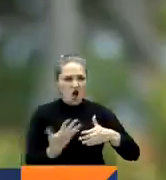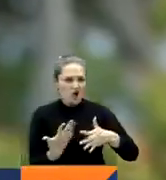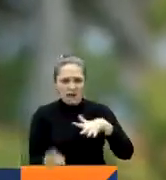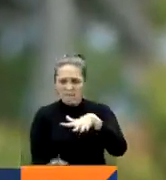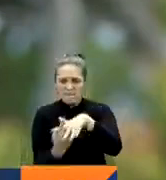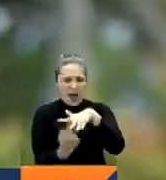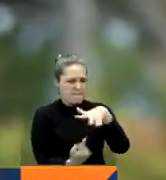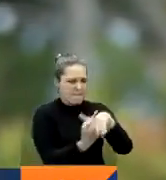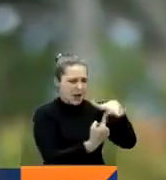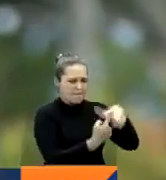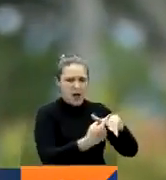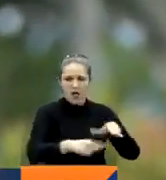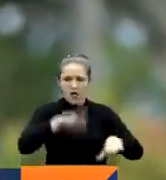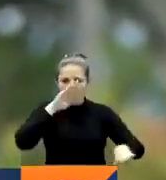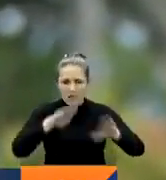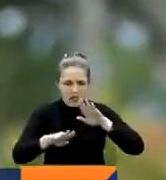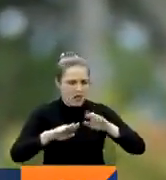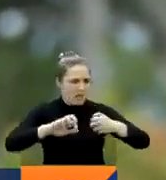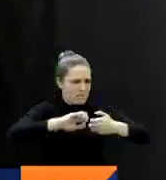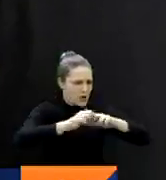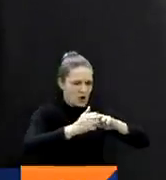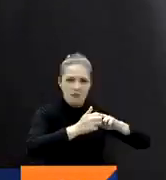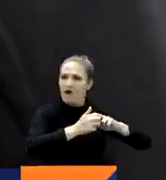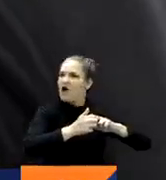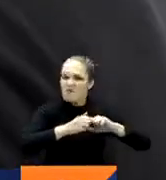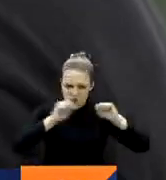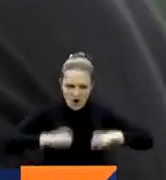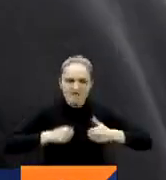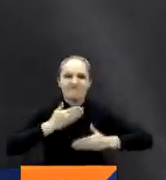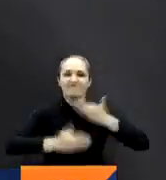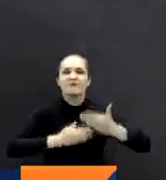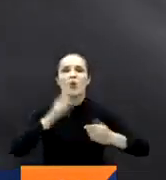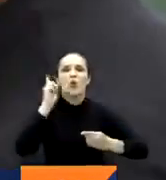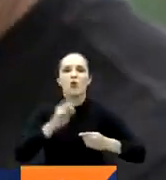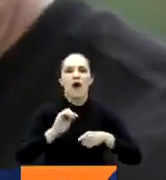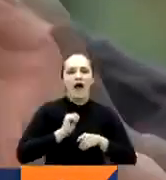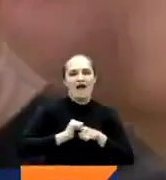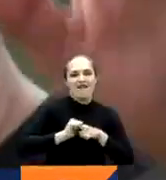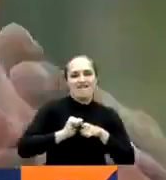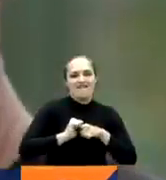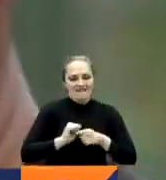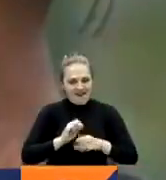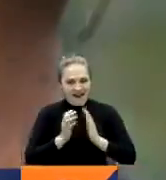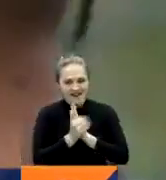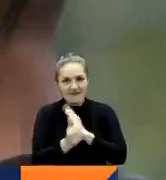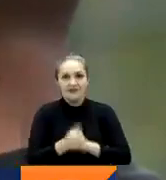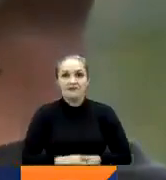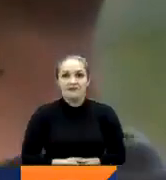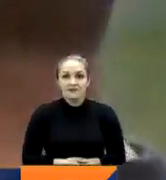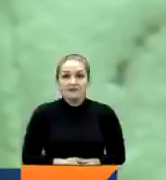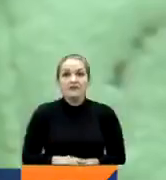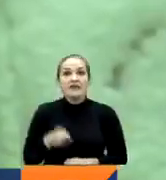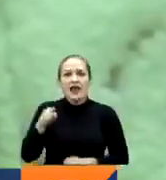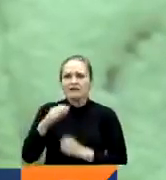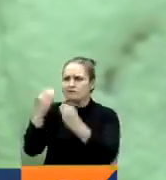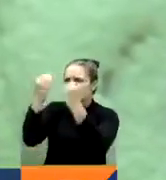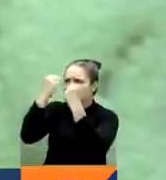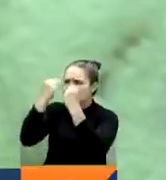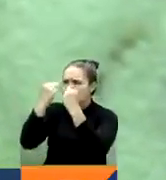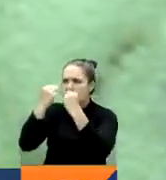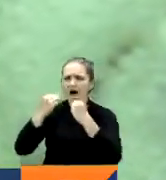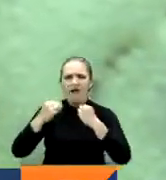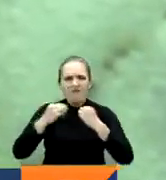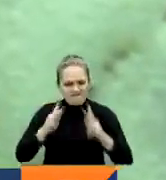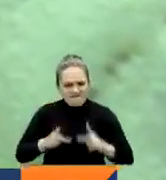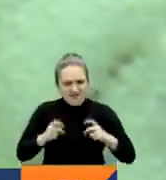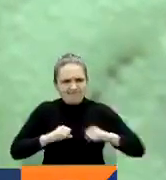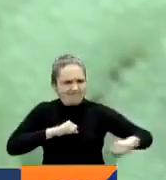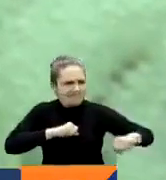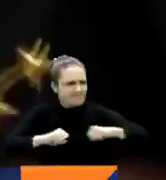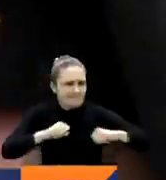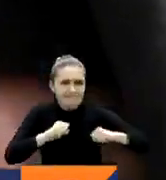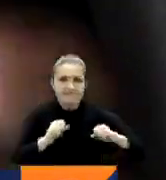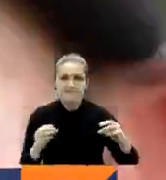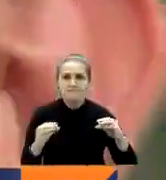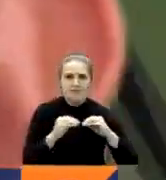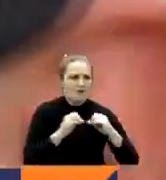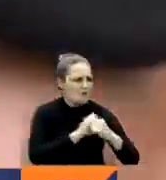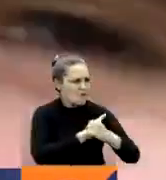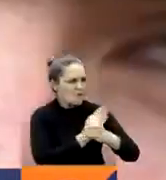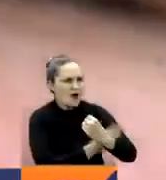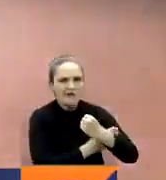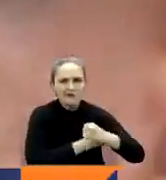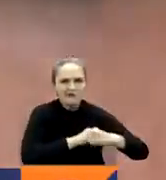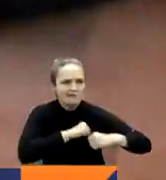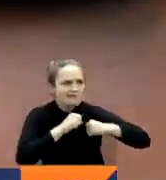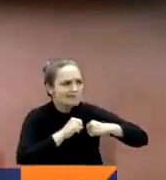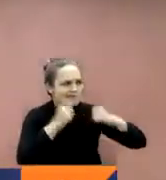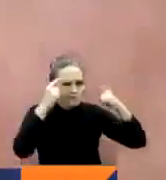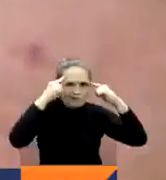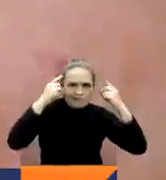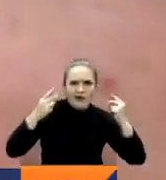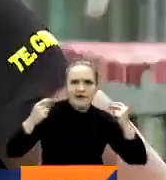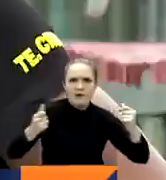UNA PERSONA MILITAR ES